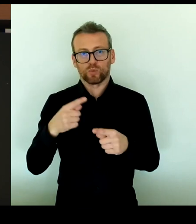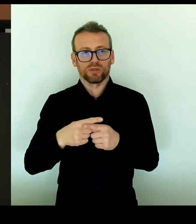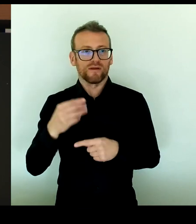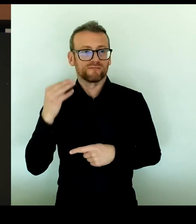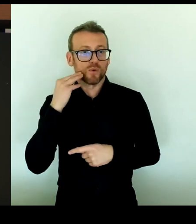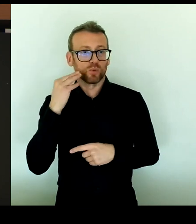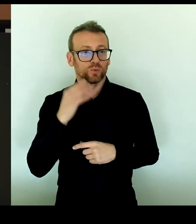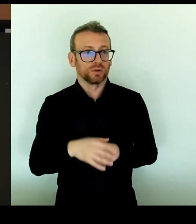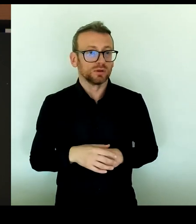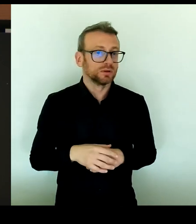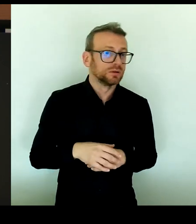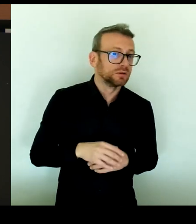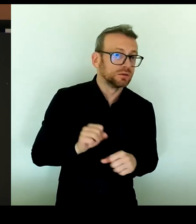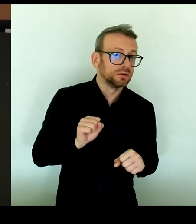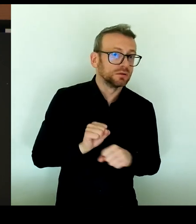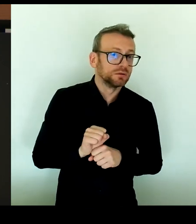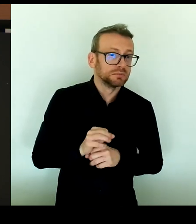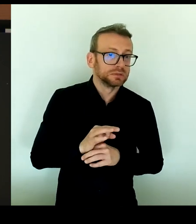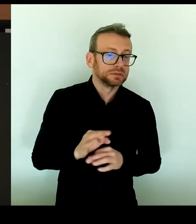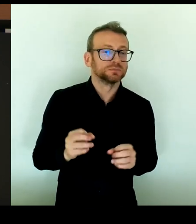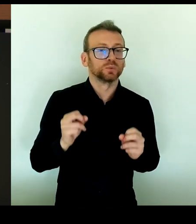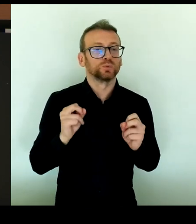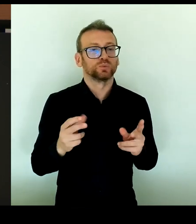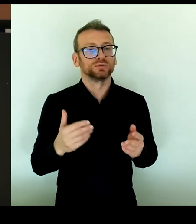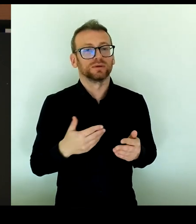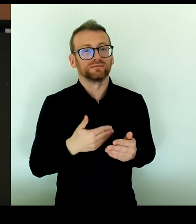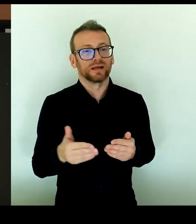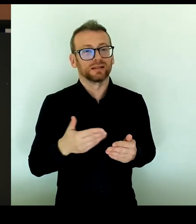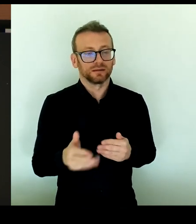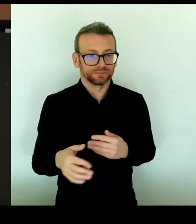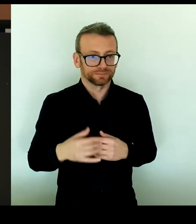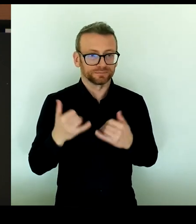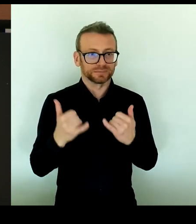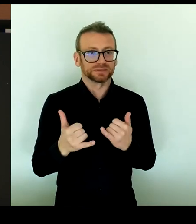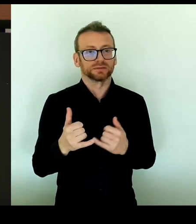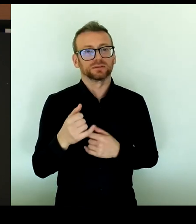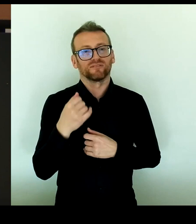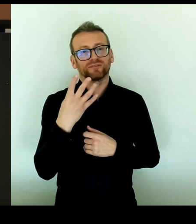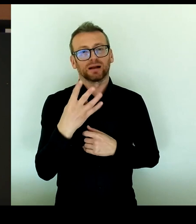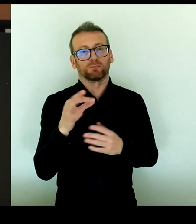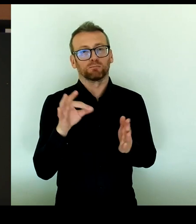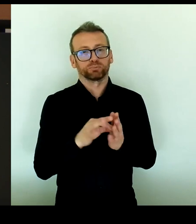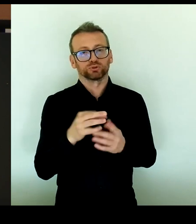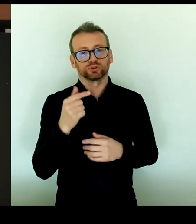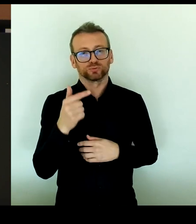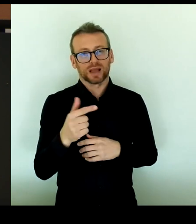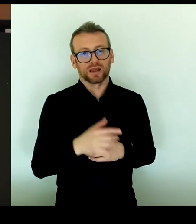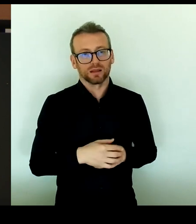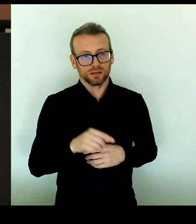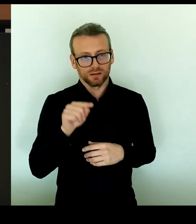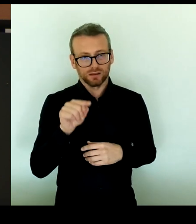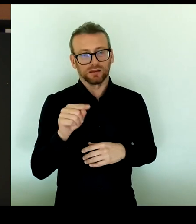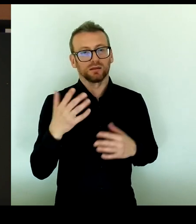mehr oder weniger lautlos. In der letzten Legislatur haben wir uns dann auf den Weg gemacht, haben die Zahl der Arbeitsräume deutlich erhöht.